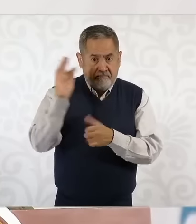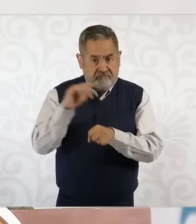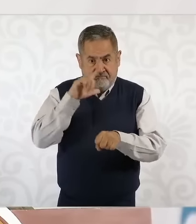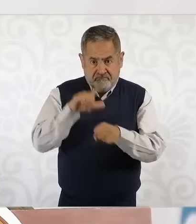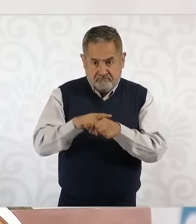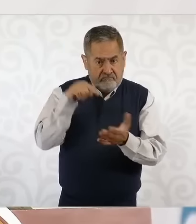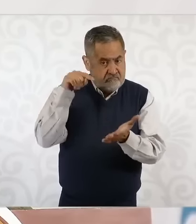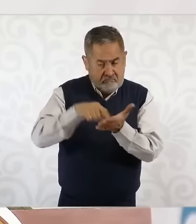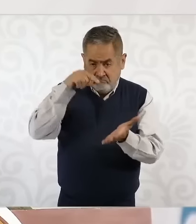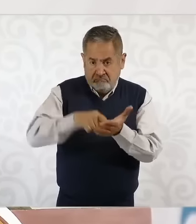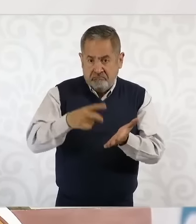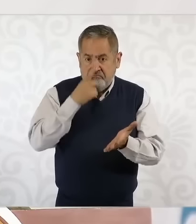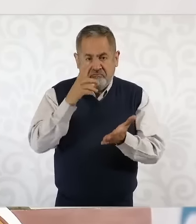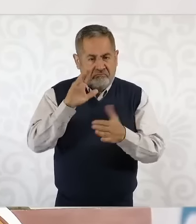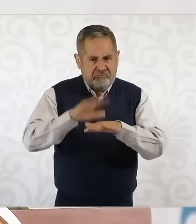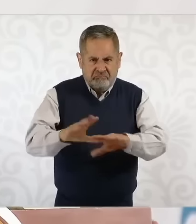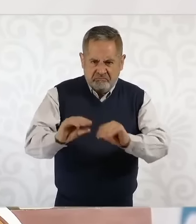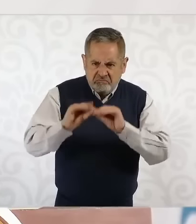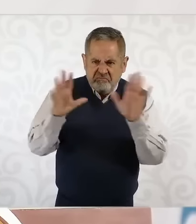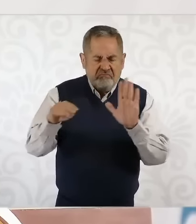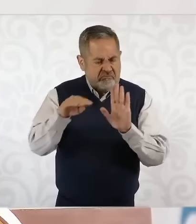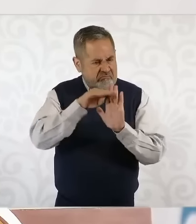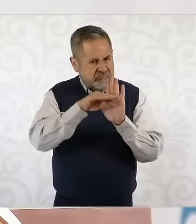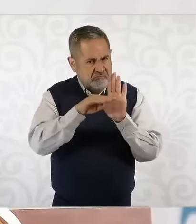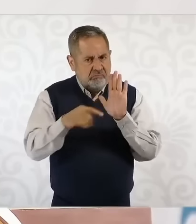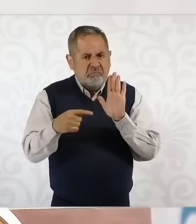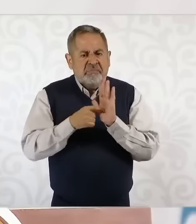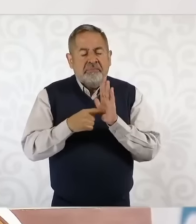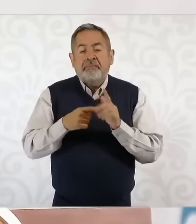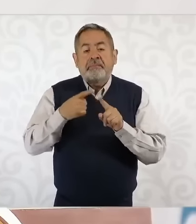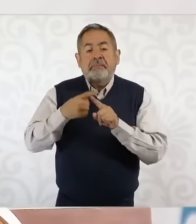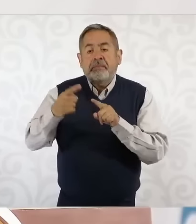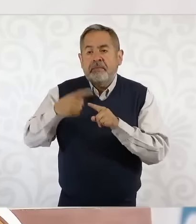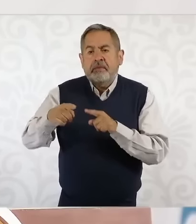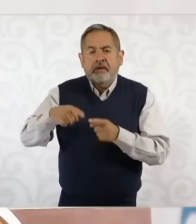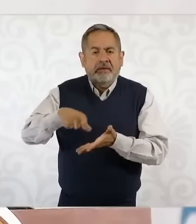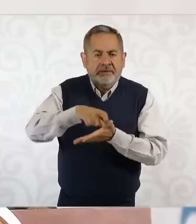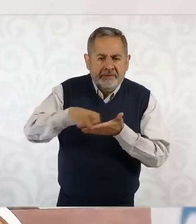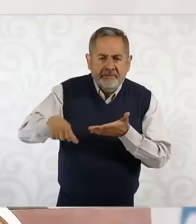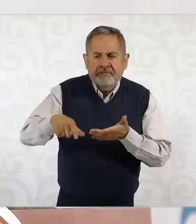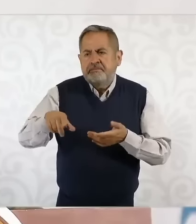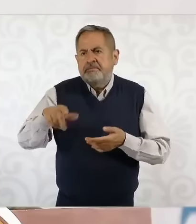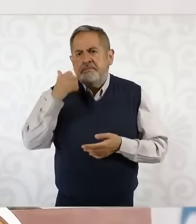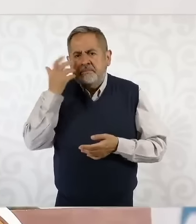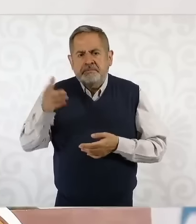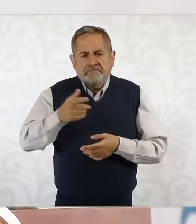y ahí se establece de una manera muy clara que toda la adquisición de de armamento